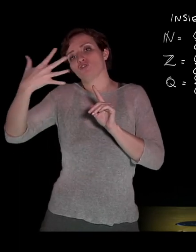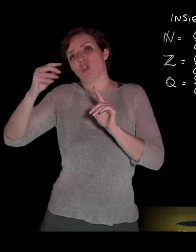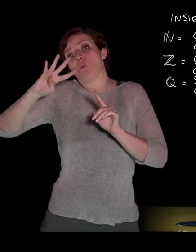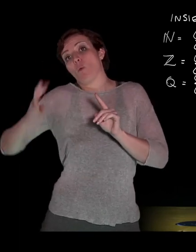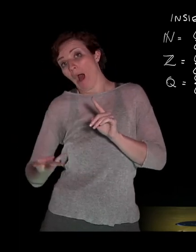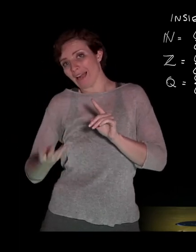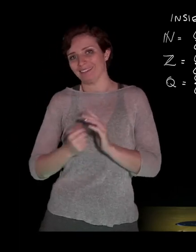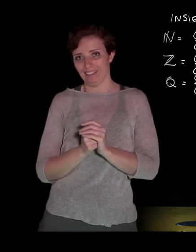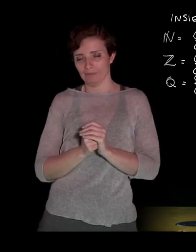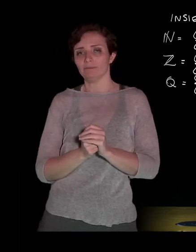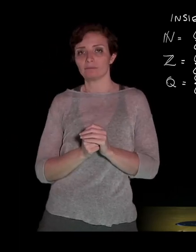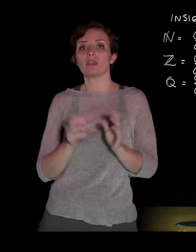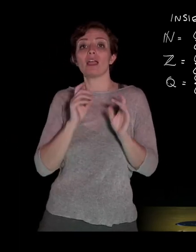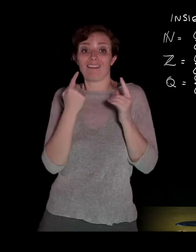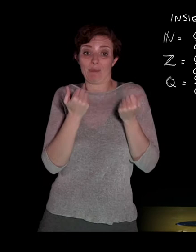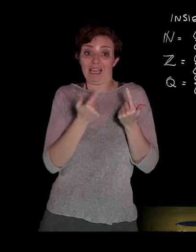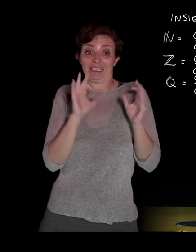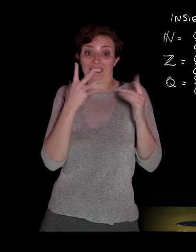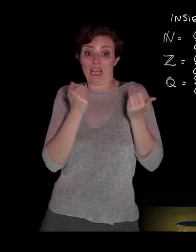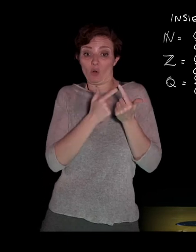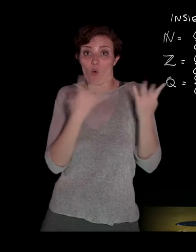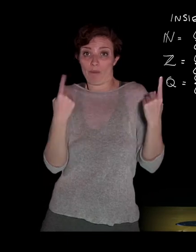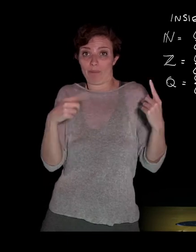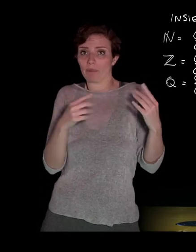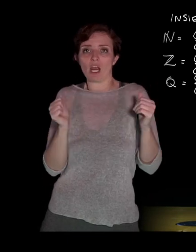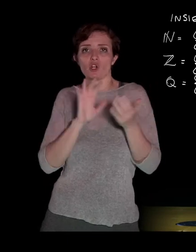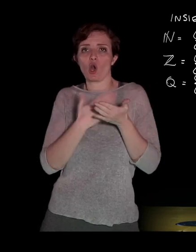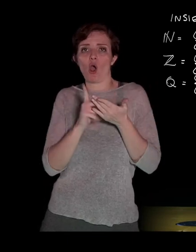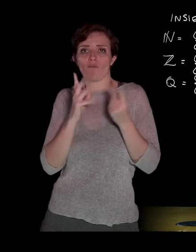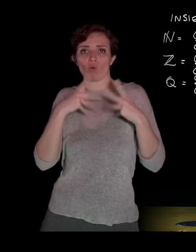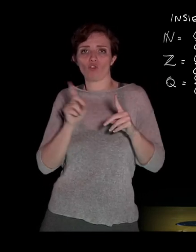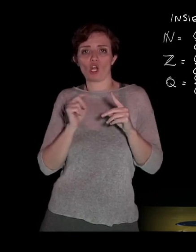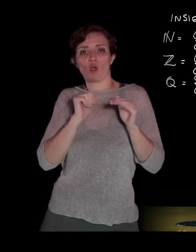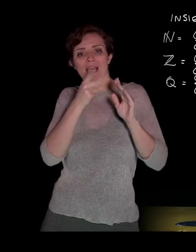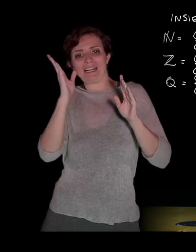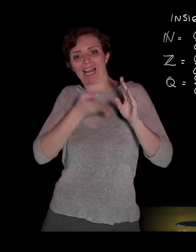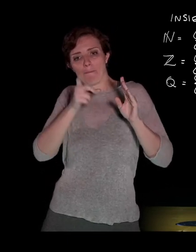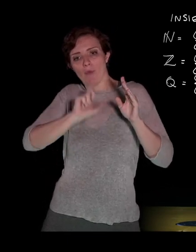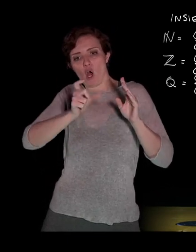Se quest i numeri non possono essere rappresentati... ..come rapporto di numeri interi, parleremo di numeri 'irrazionali'.